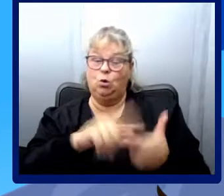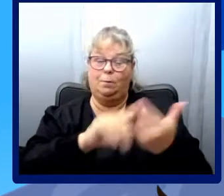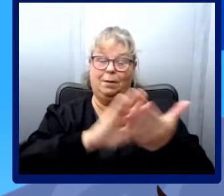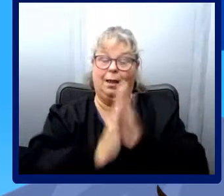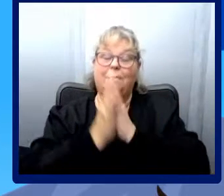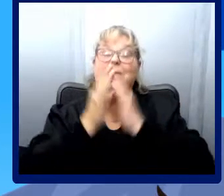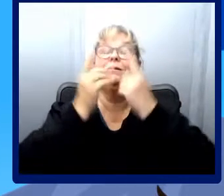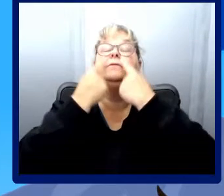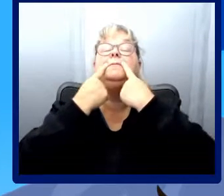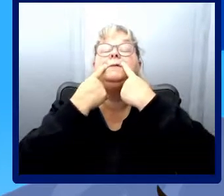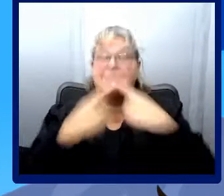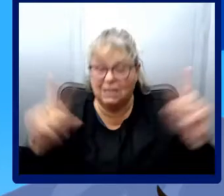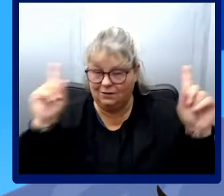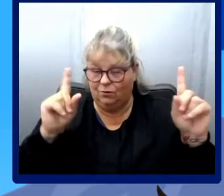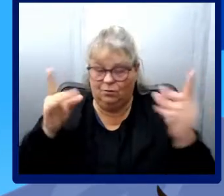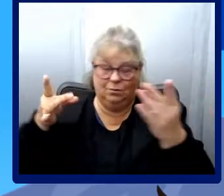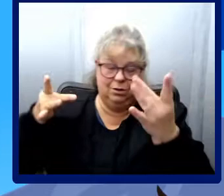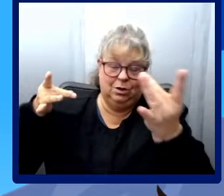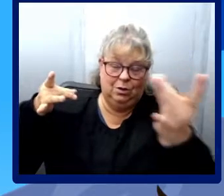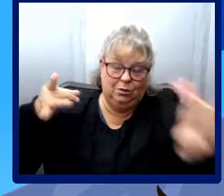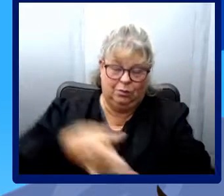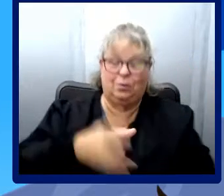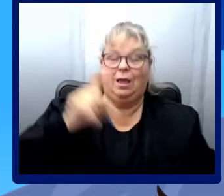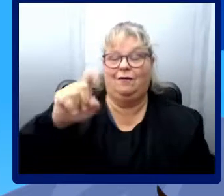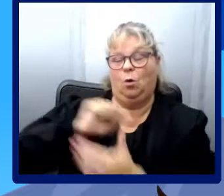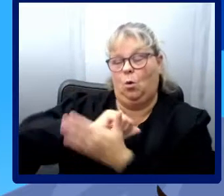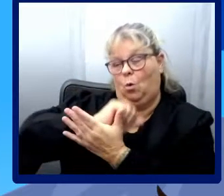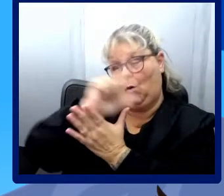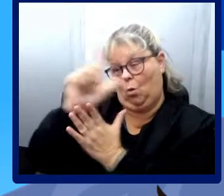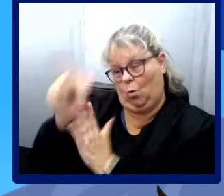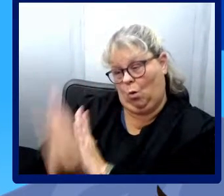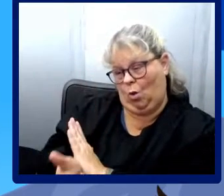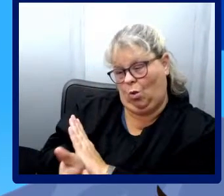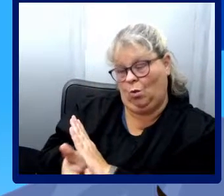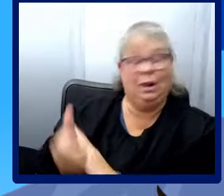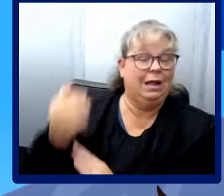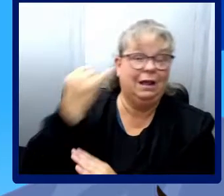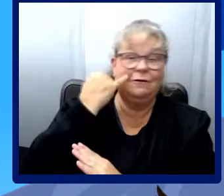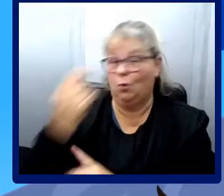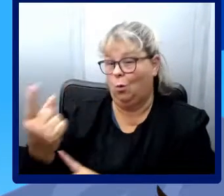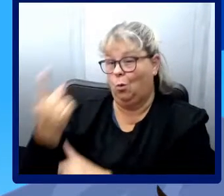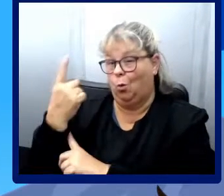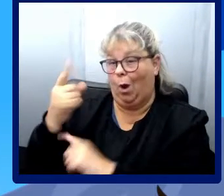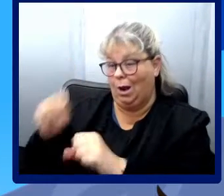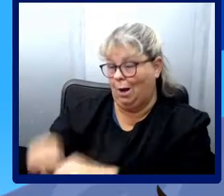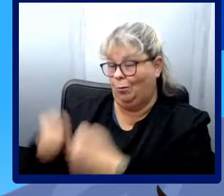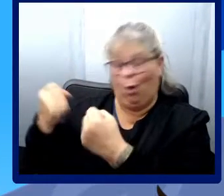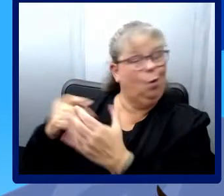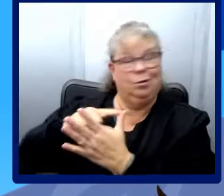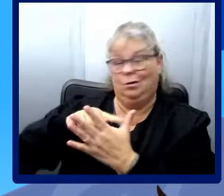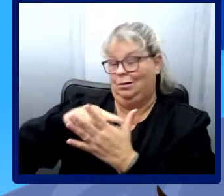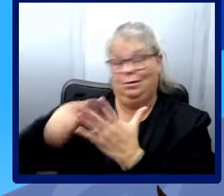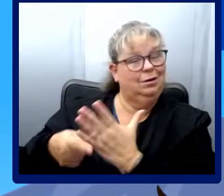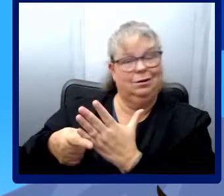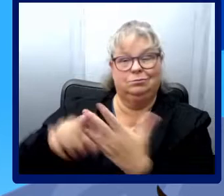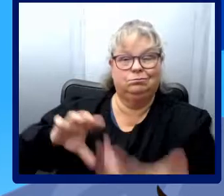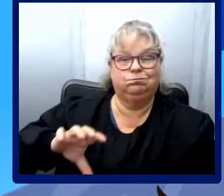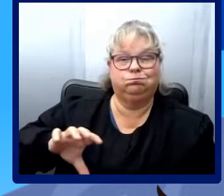todos los elementos deben funcionar correctamente. Si una parte se rompe, todo el flujo lanza una excepción. El error se muestra